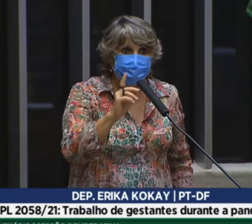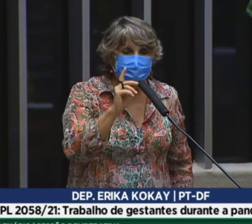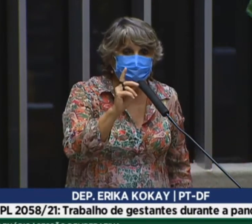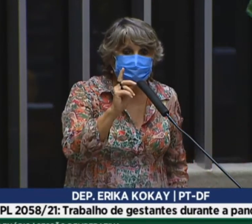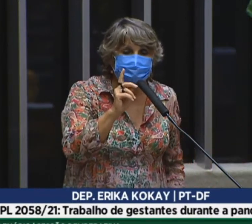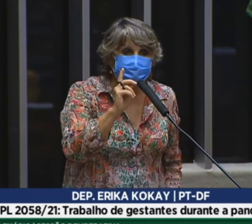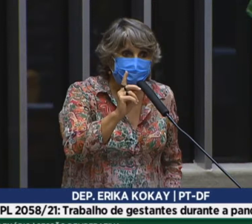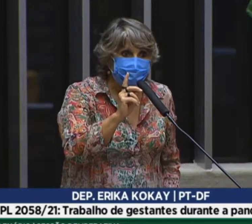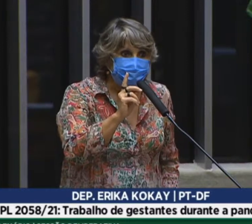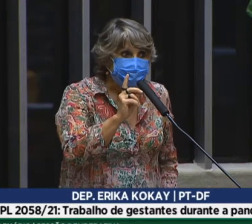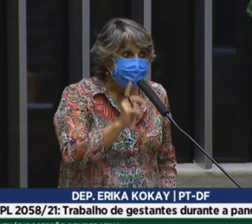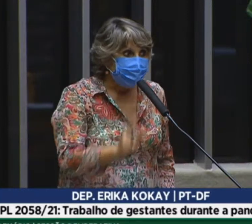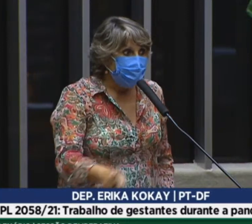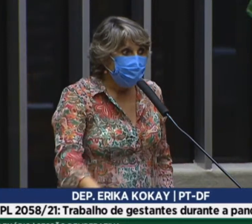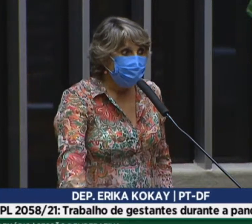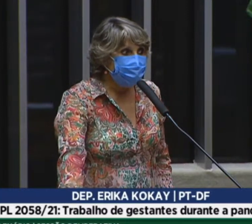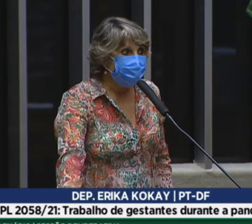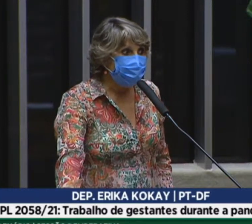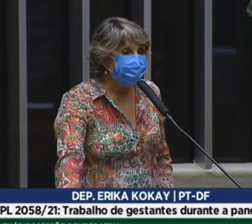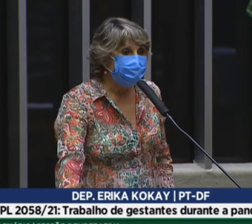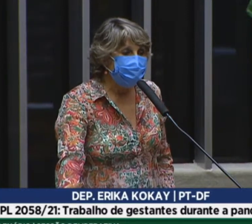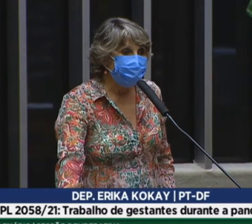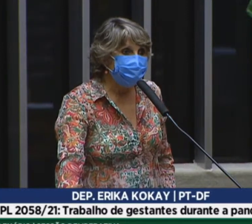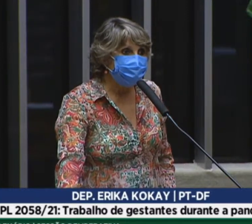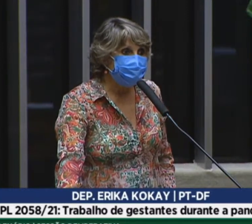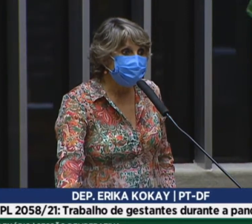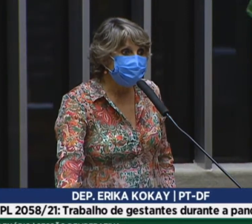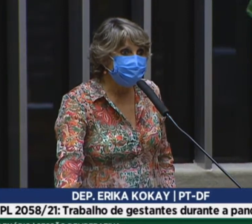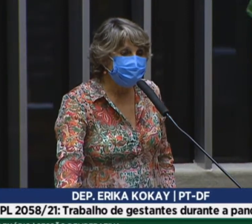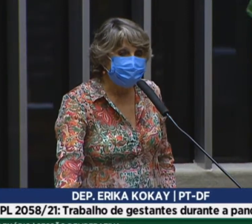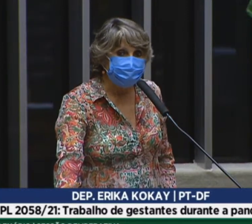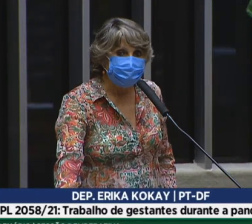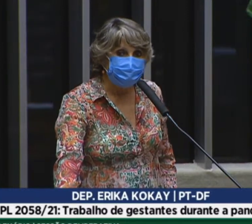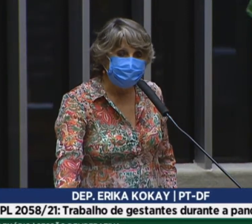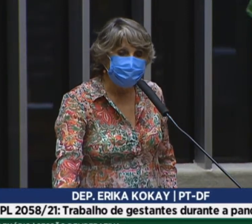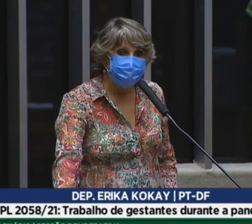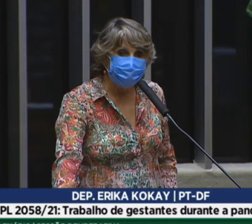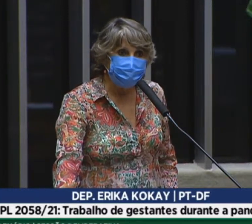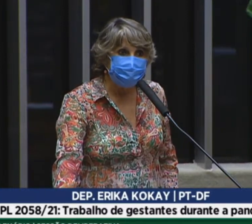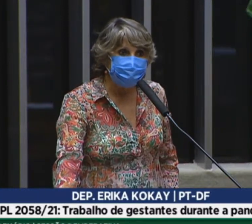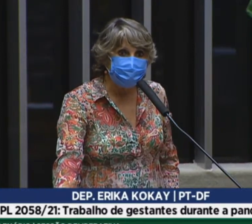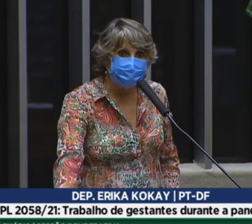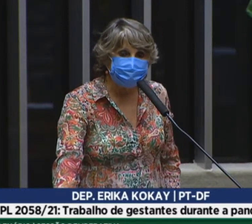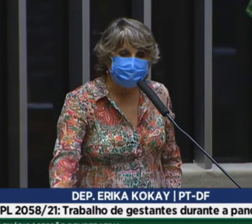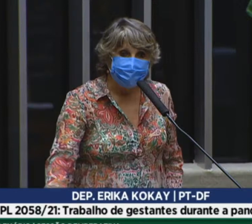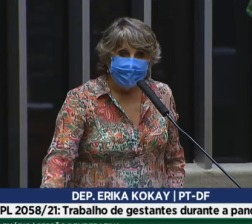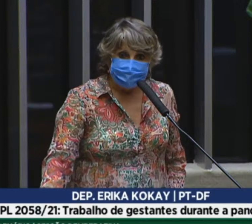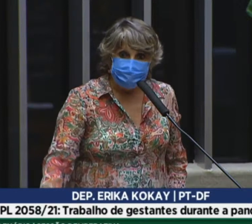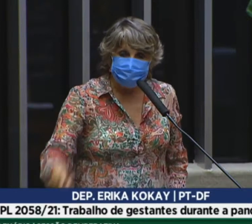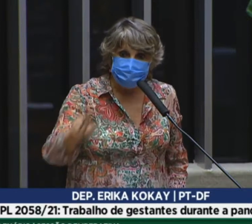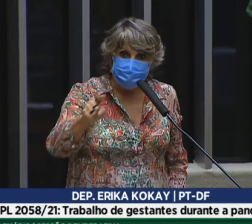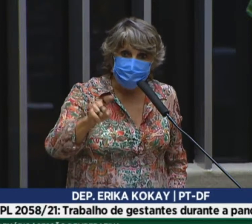O PEQUENO EMPRESÁRIO? PORQUE NÃO SE SABE QUAL O IMPACTO REAL NA MICRO E PEQUENA EMPRESA DESSA PROPOSIÇÃO QUE AQUI ESTÁ, SE É PRECISO TER